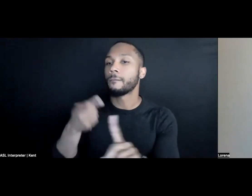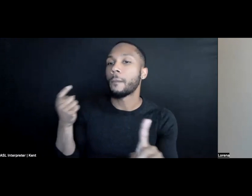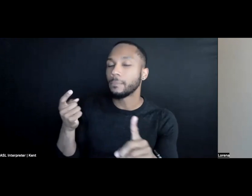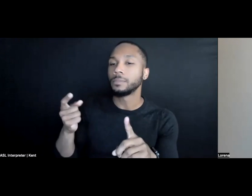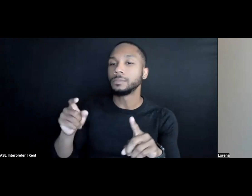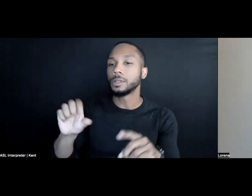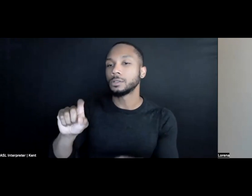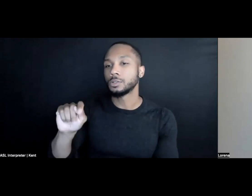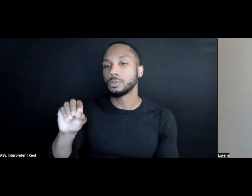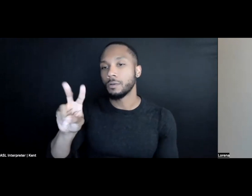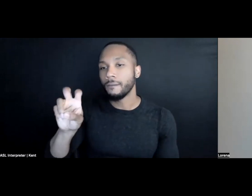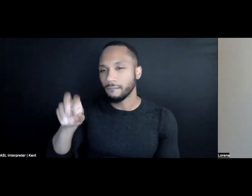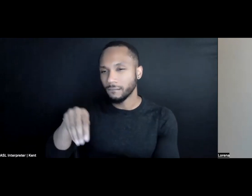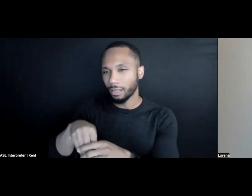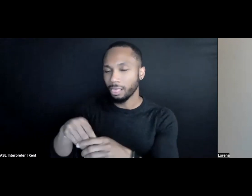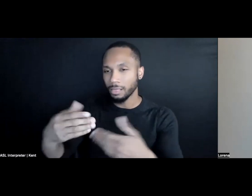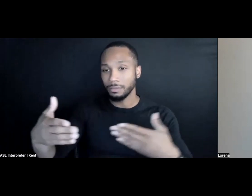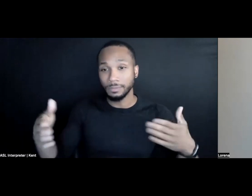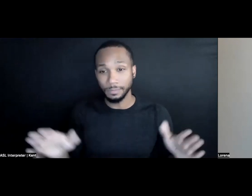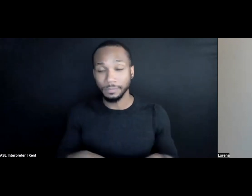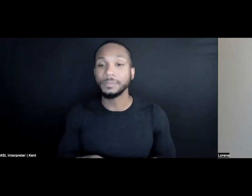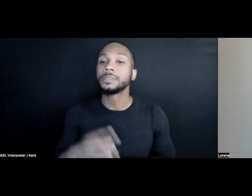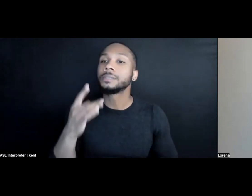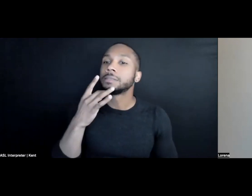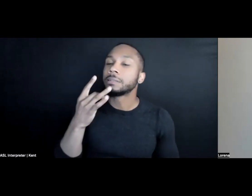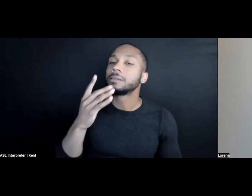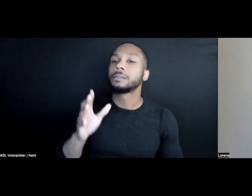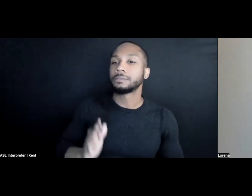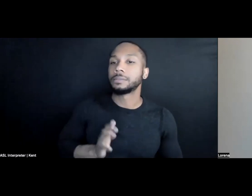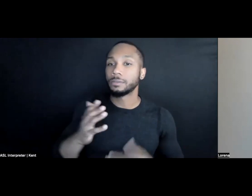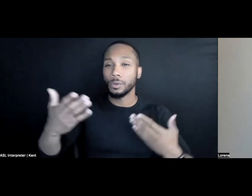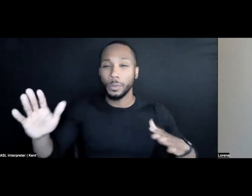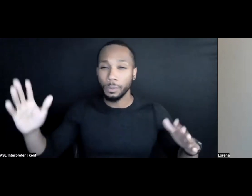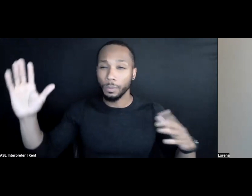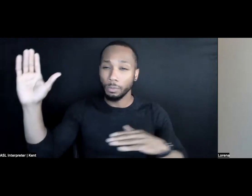las luces del comedor a medianoche por la de tu nueva lámpara.